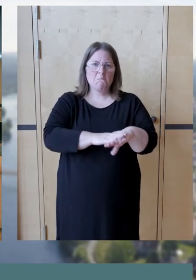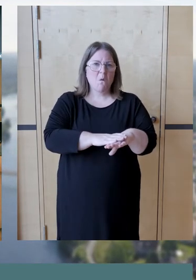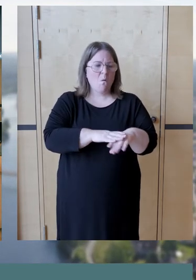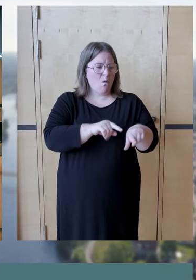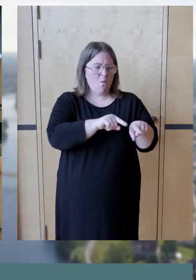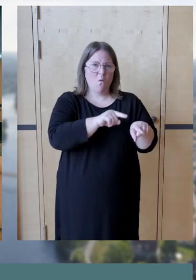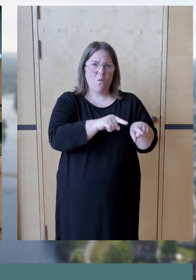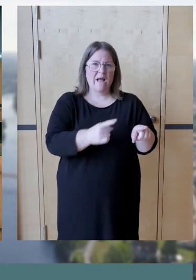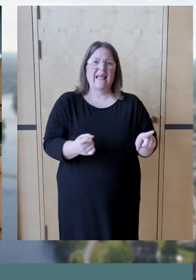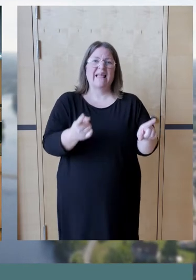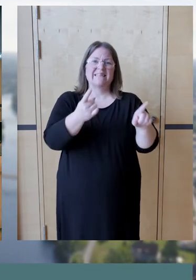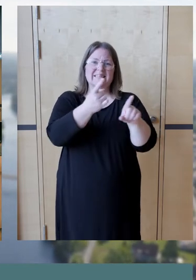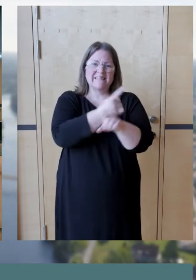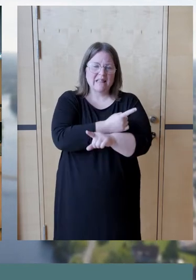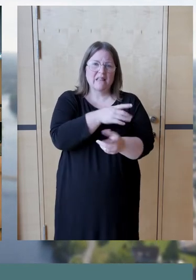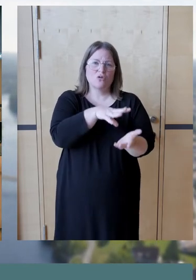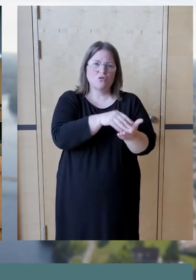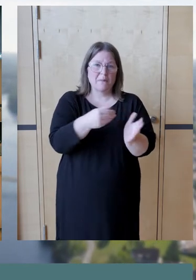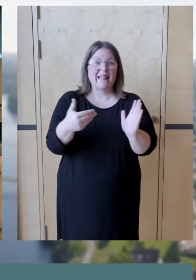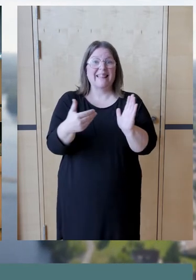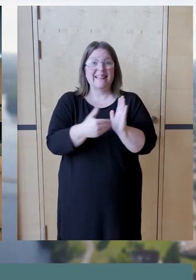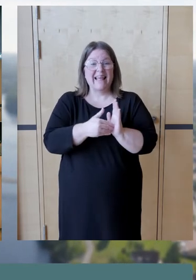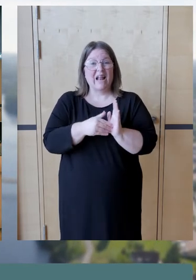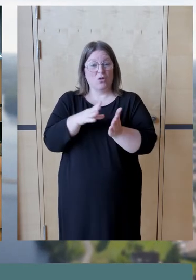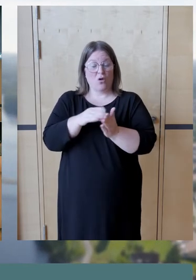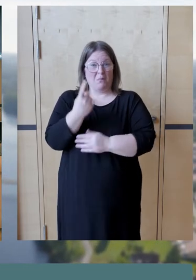Till till en tomt som egentligen var planerat Erikslid